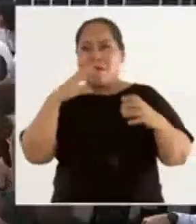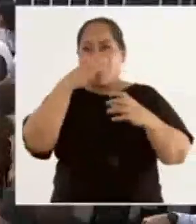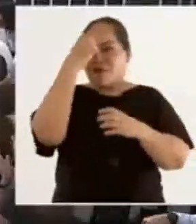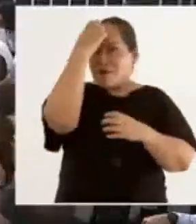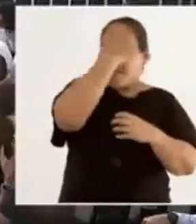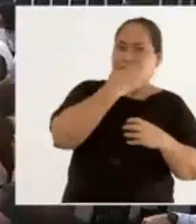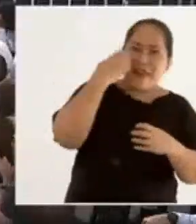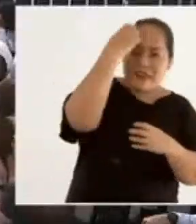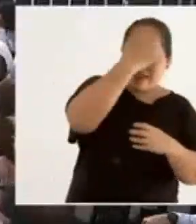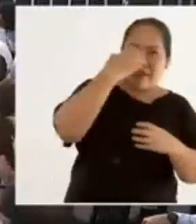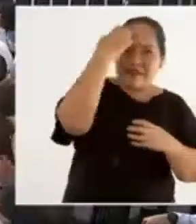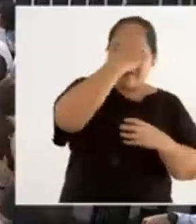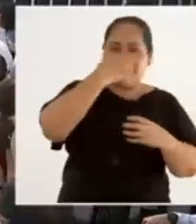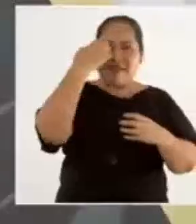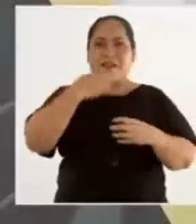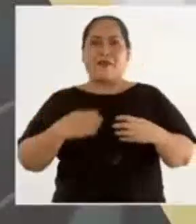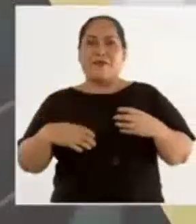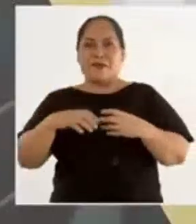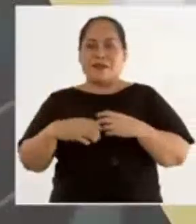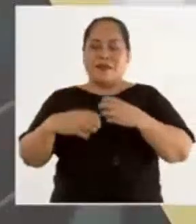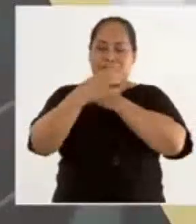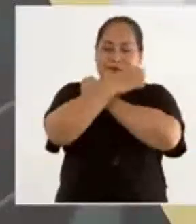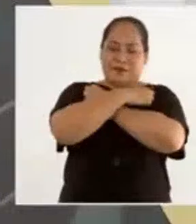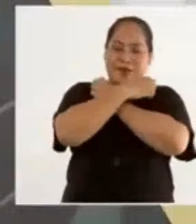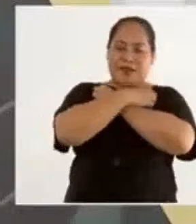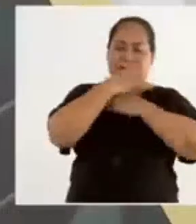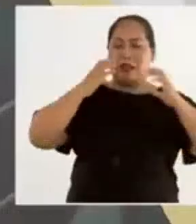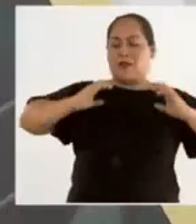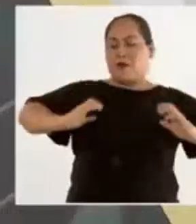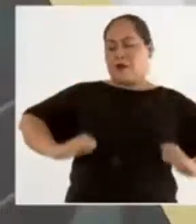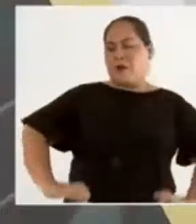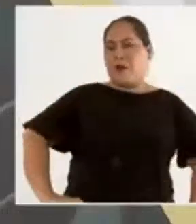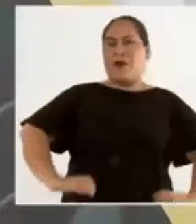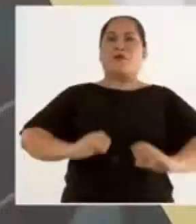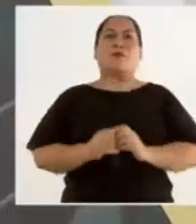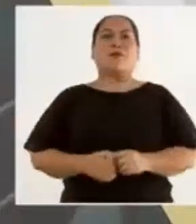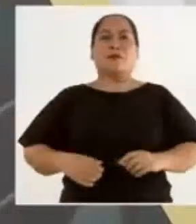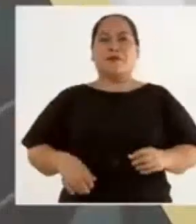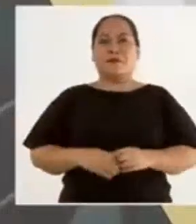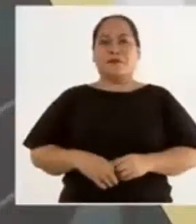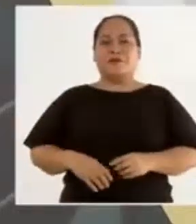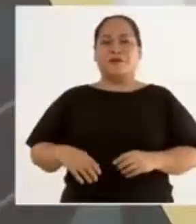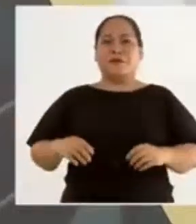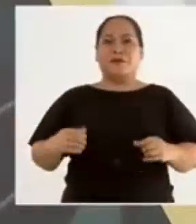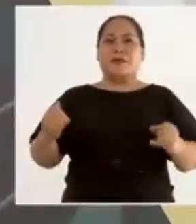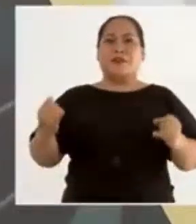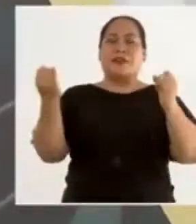y por supuesto asegurar la contratación para que podamos operar todos los días